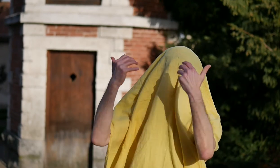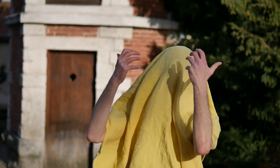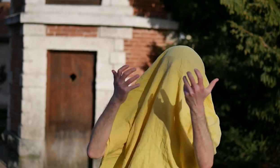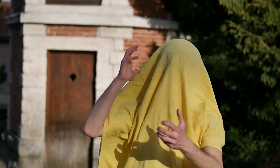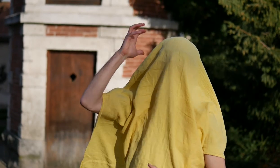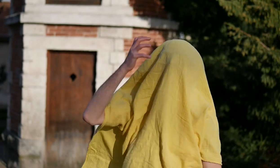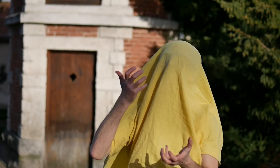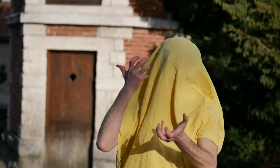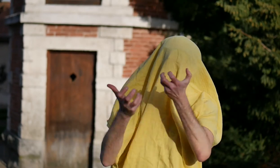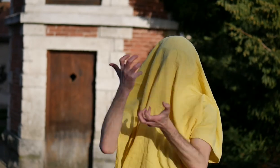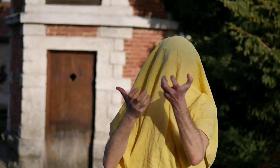Allez soleil, chauffe !